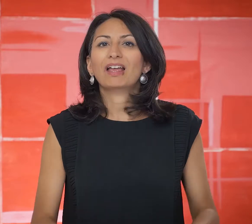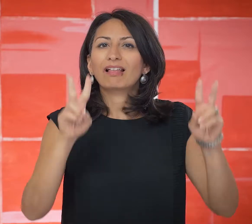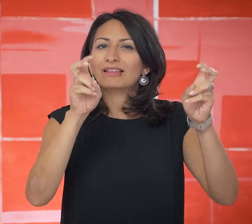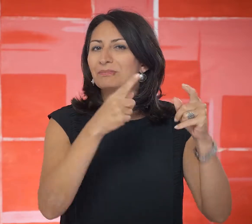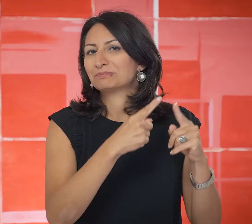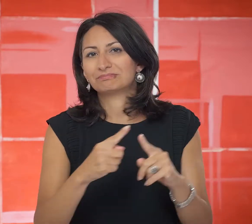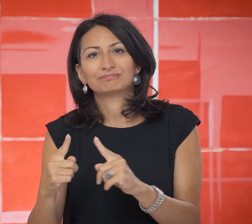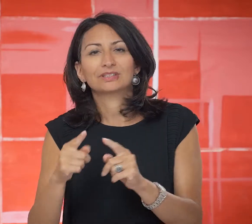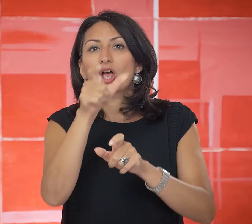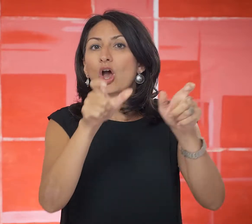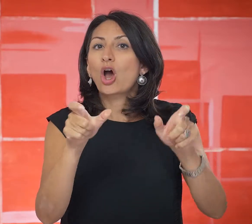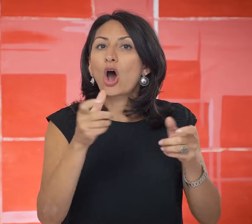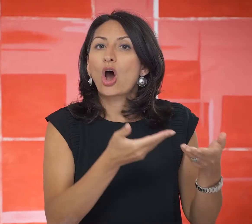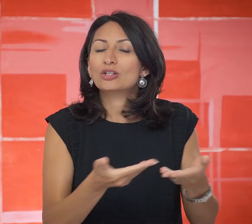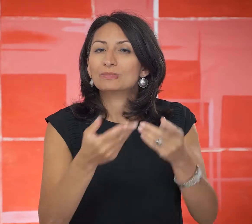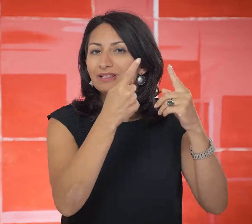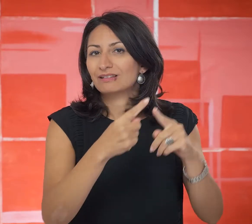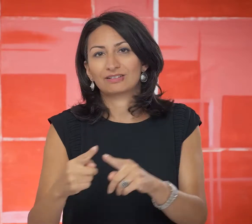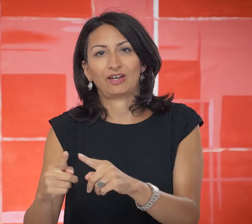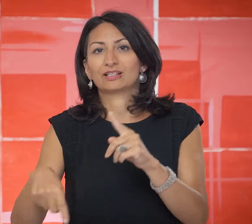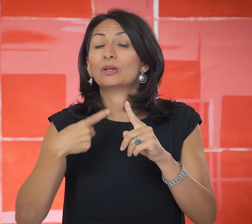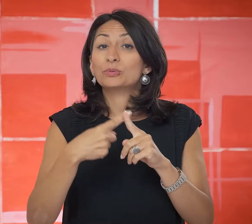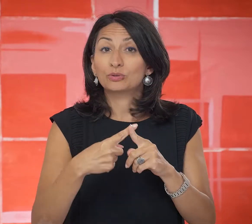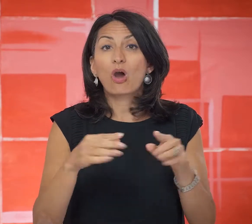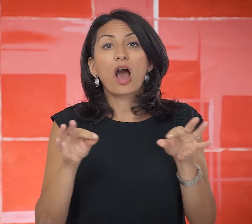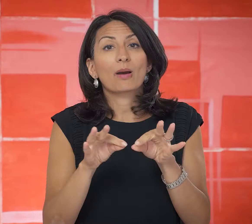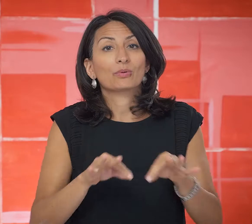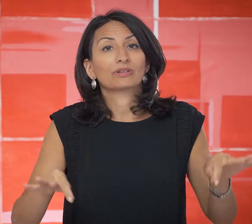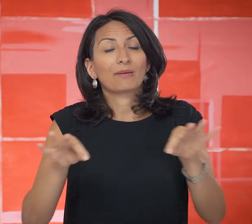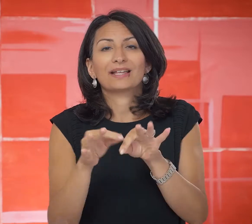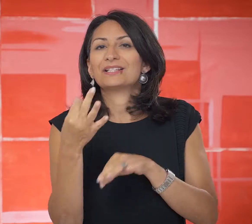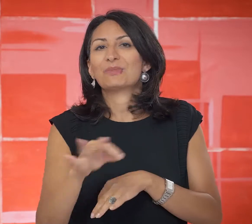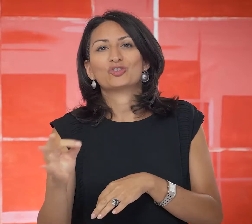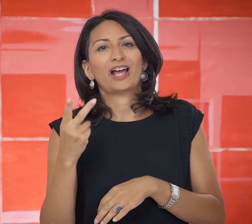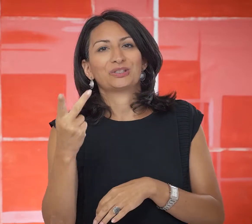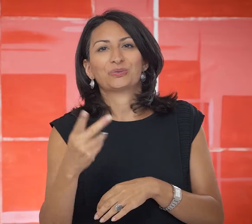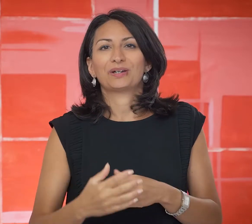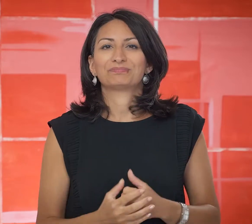con nuovi temi, tanti ospiti e due appuntamenti speciali.